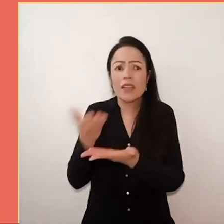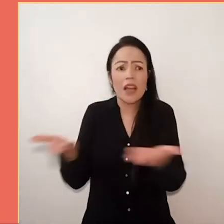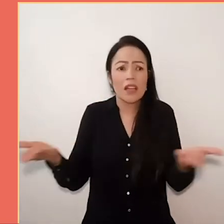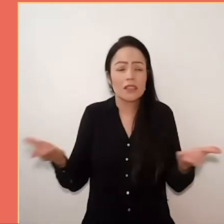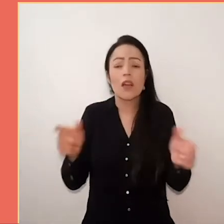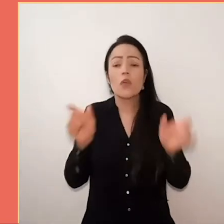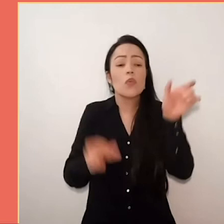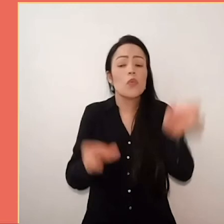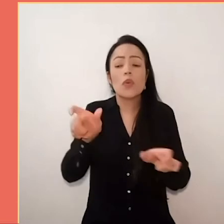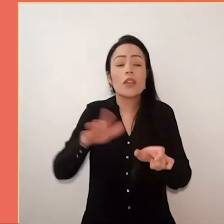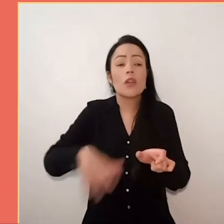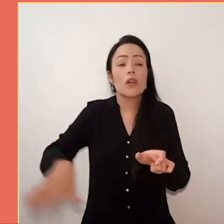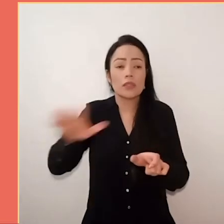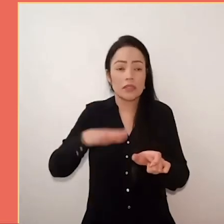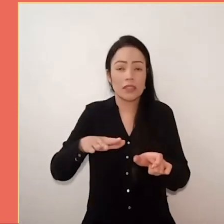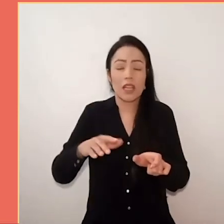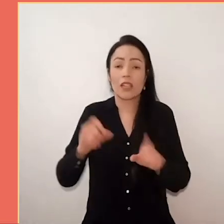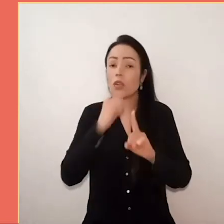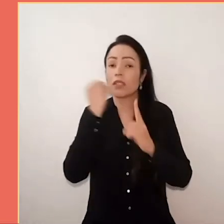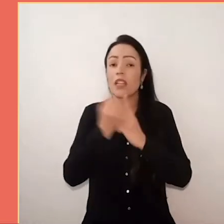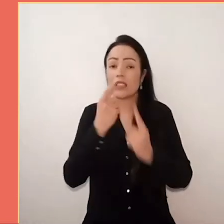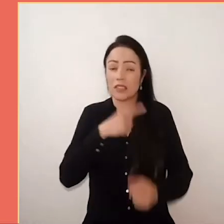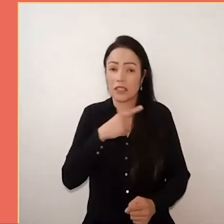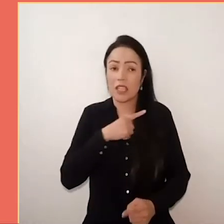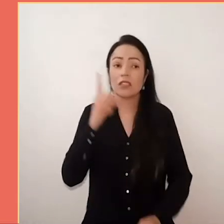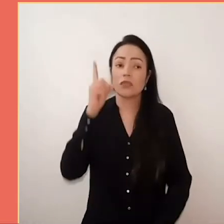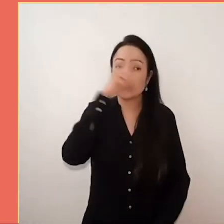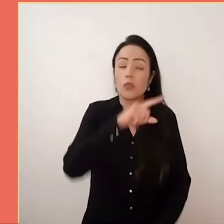Que sociedade nós temos? Quais são as dificuldades? Quem é essa família?